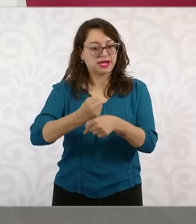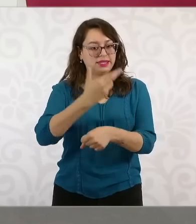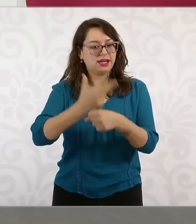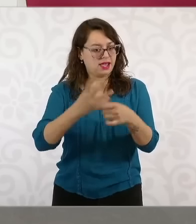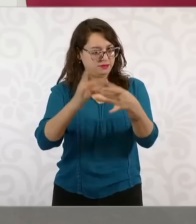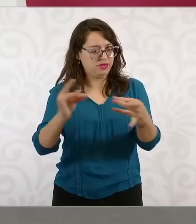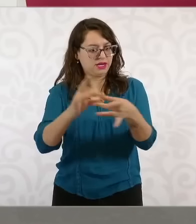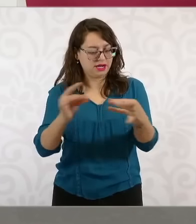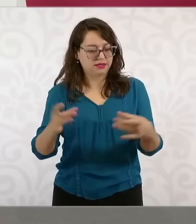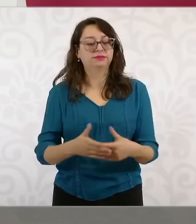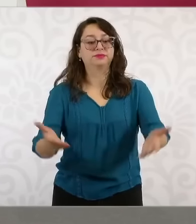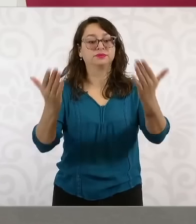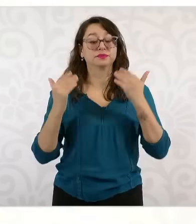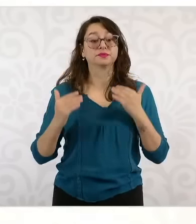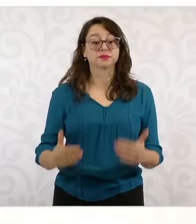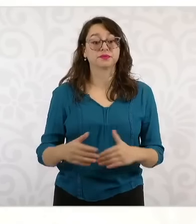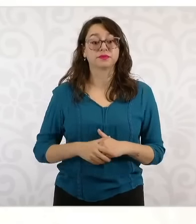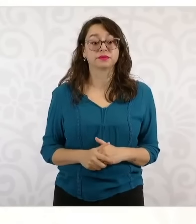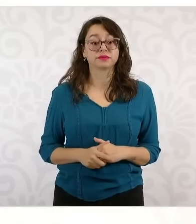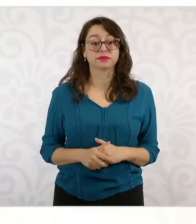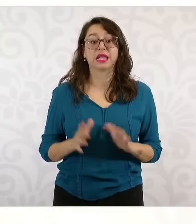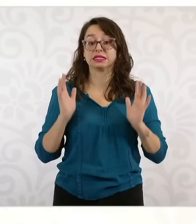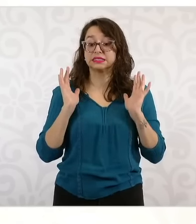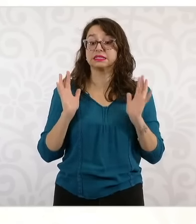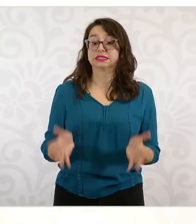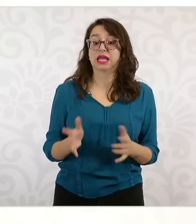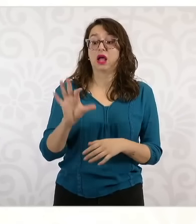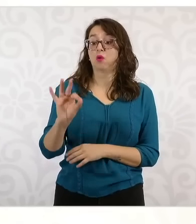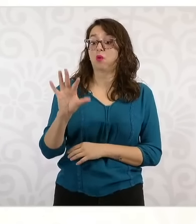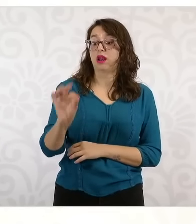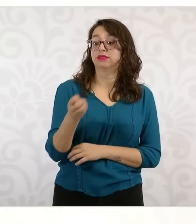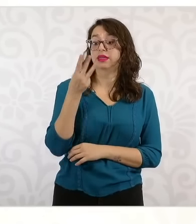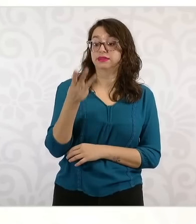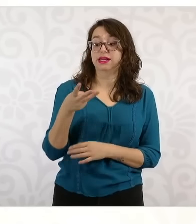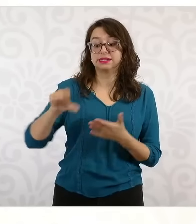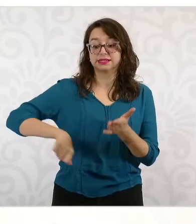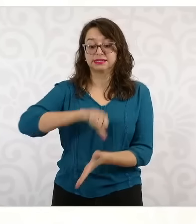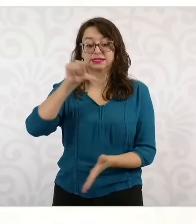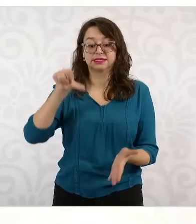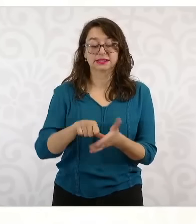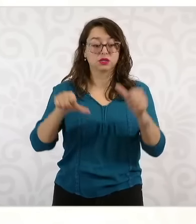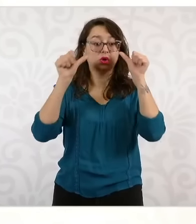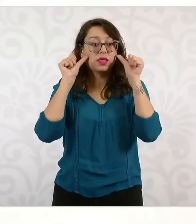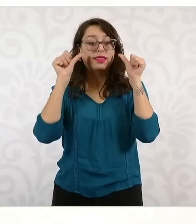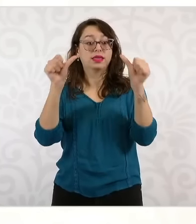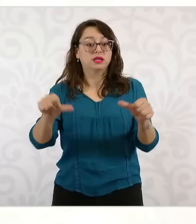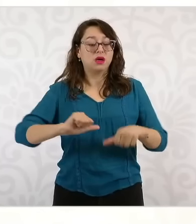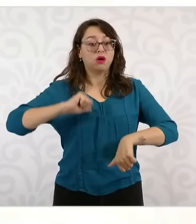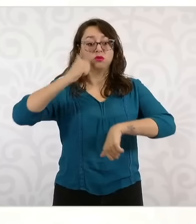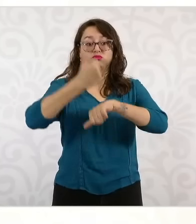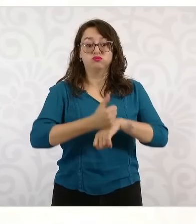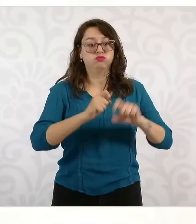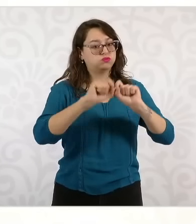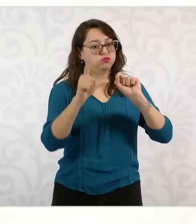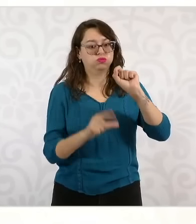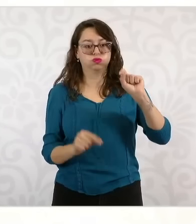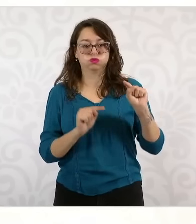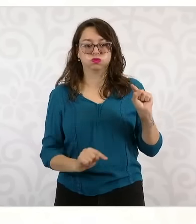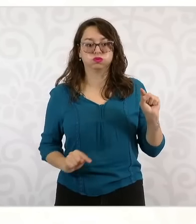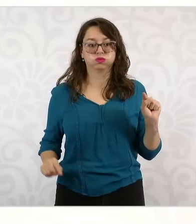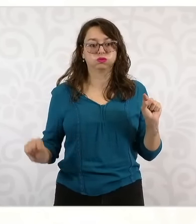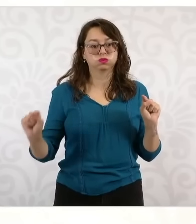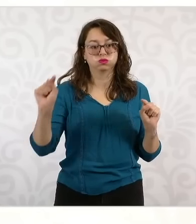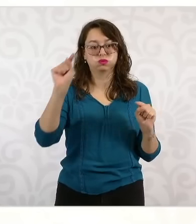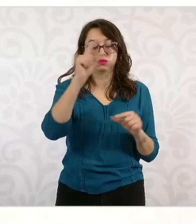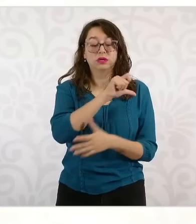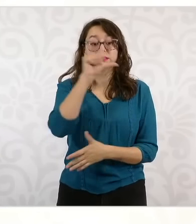y hemos logrado instalar 43 centros de atención en el país. estros estos centros de atención en